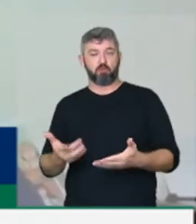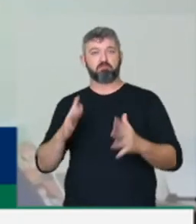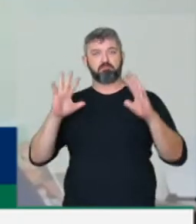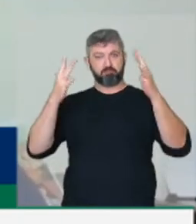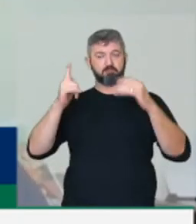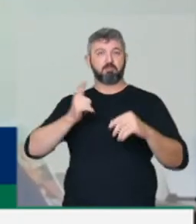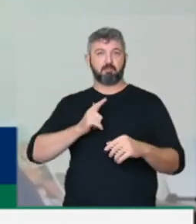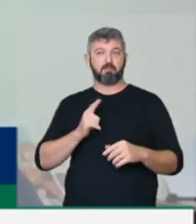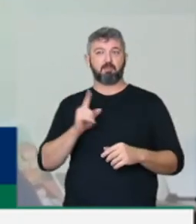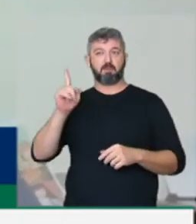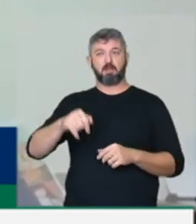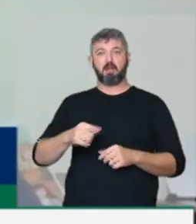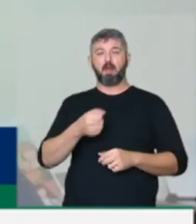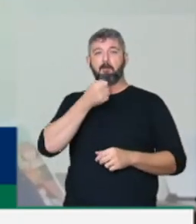O MEU AGRADECIMENTO A TODOS